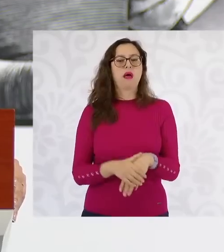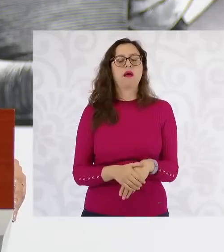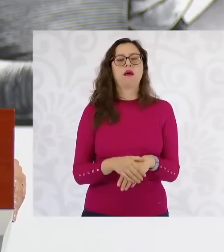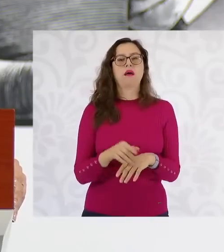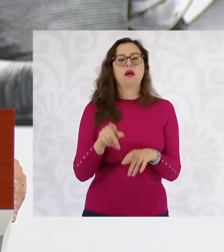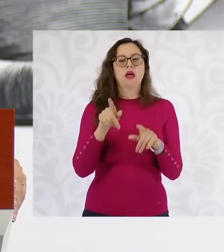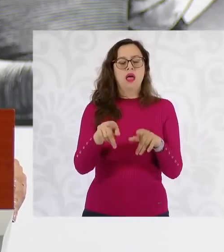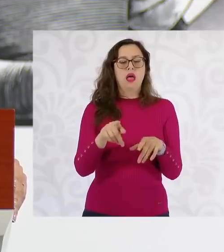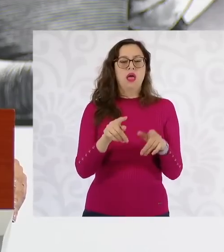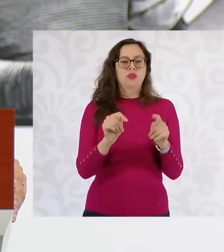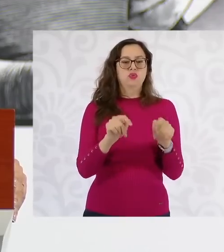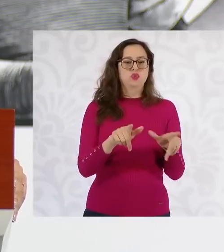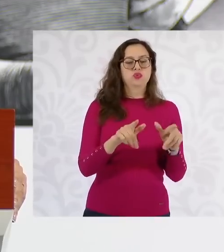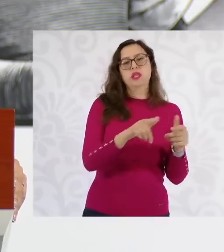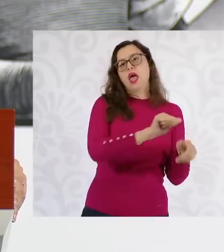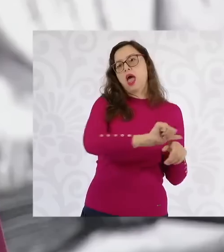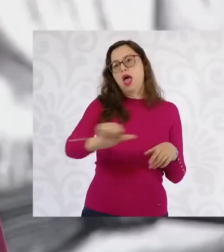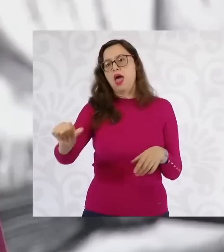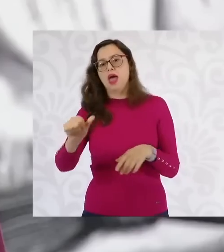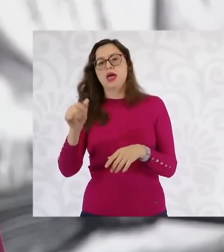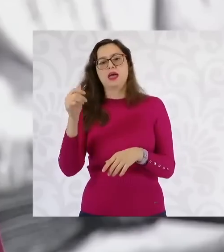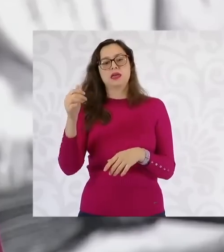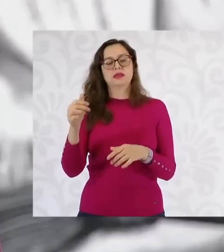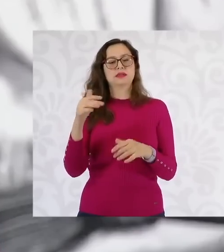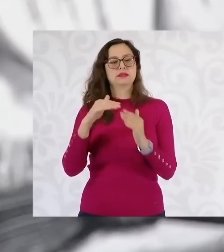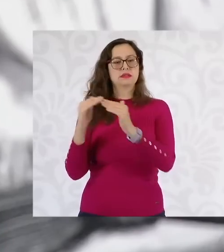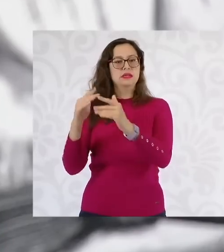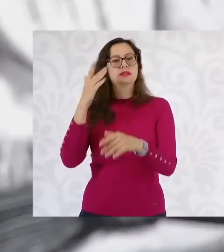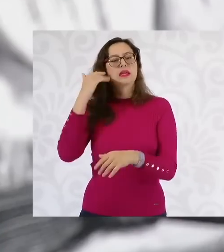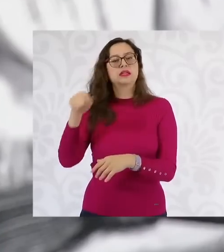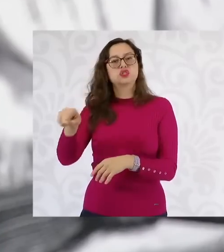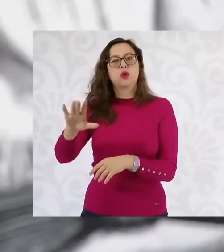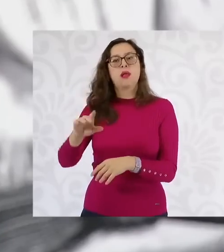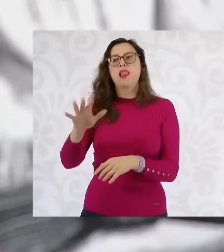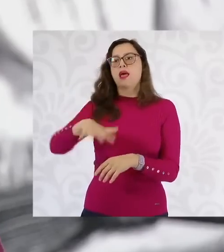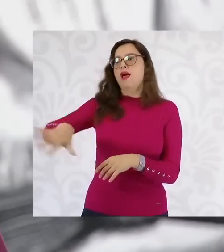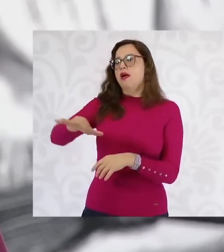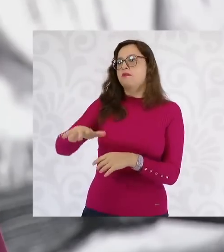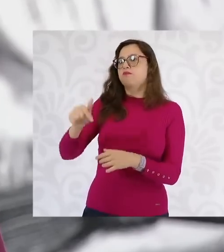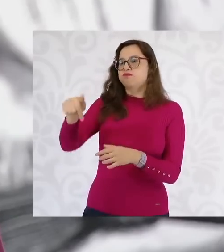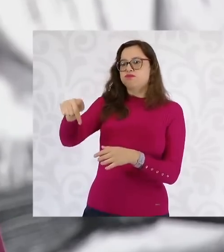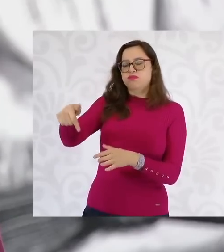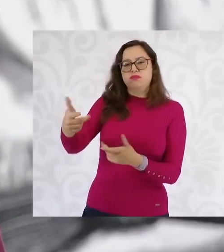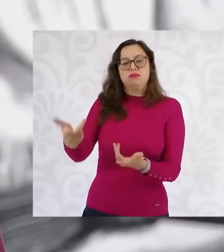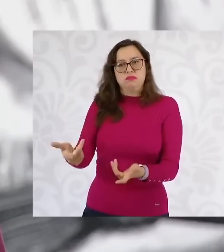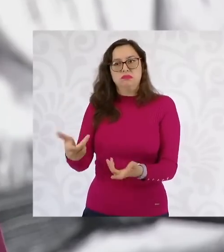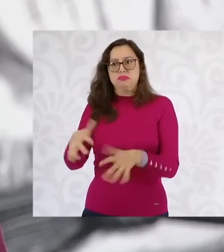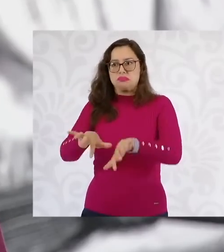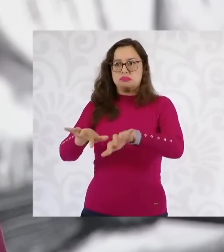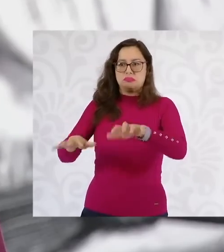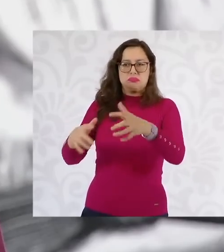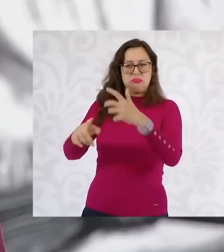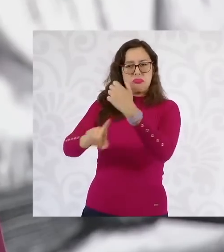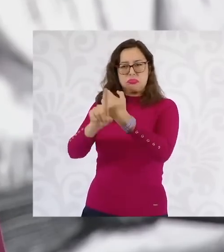todavía la presencia y se sigue manteniendo dialo ent fue una buena intervención de pacificación